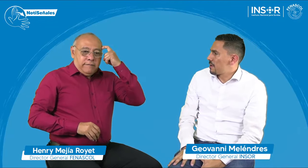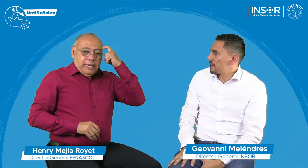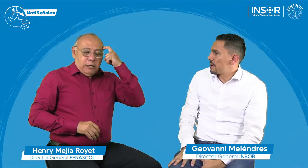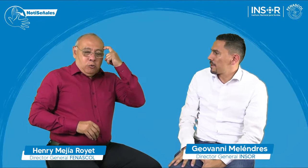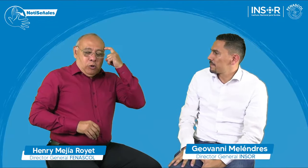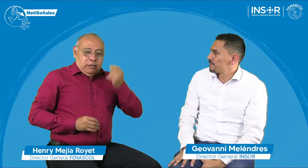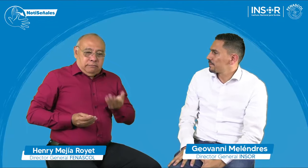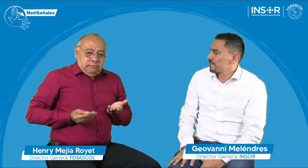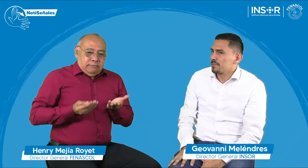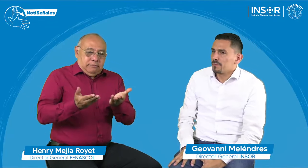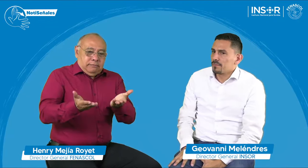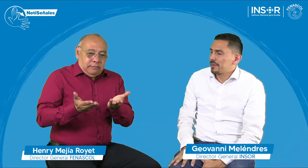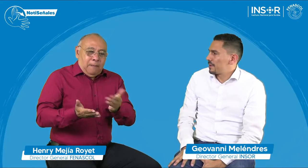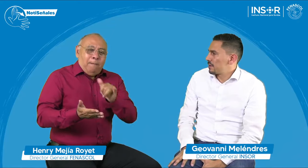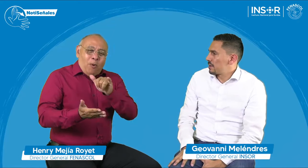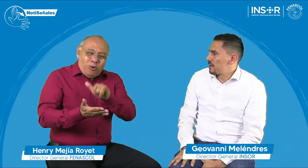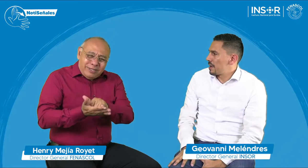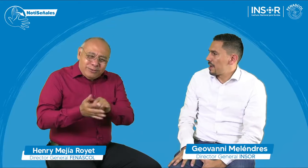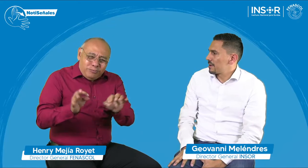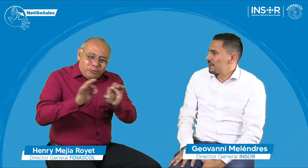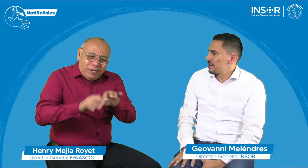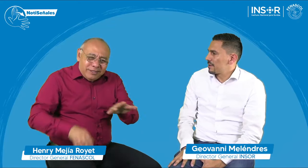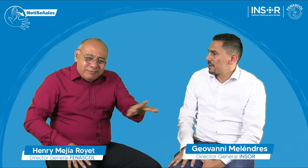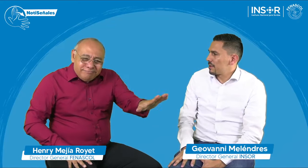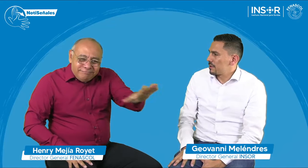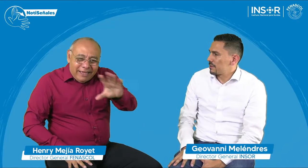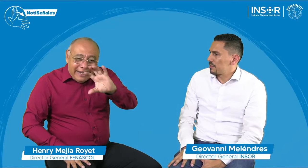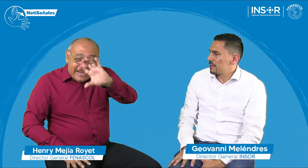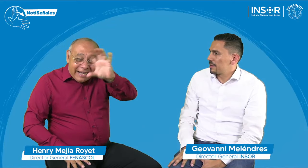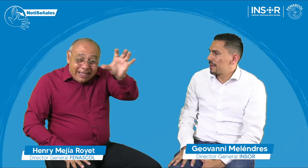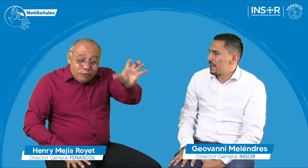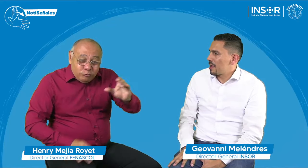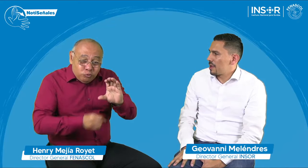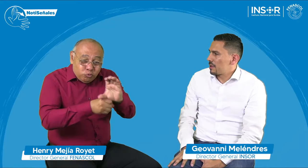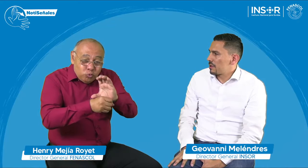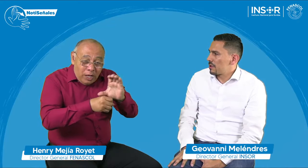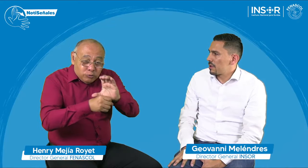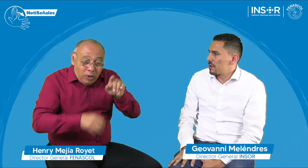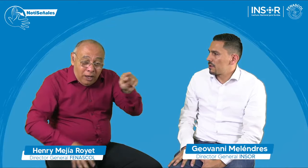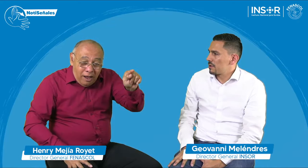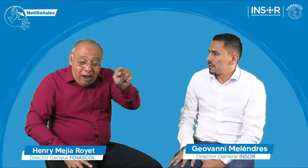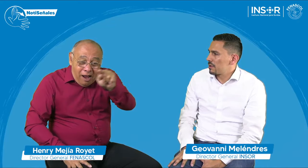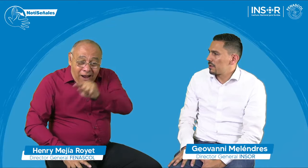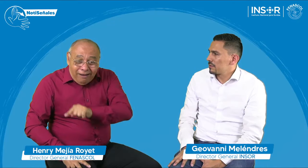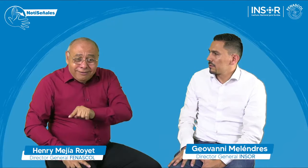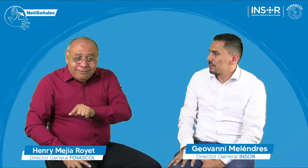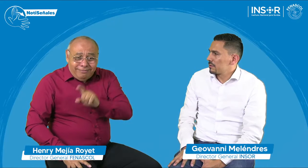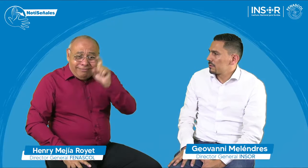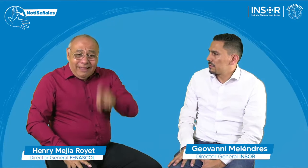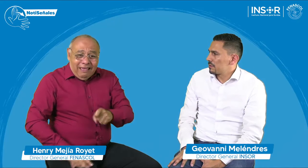necesidades y es que esto es sumamente importante